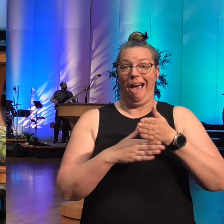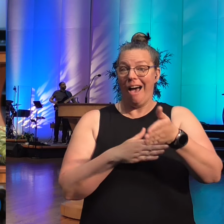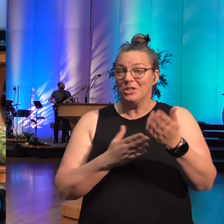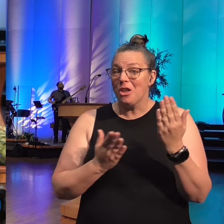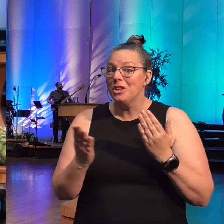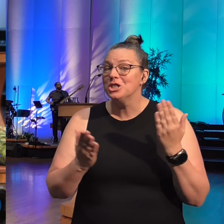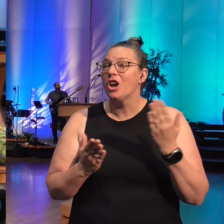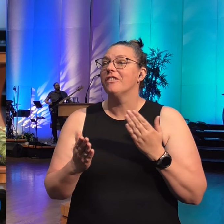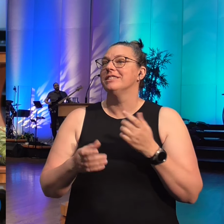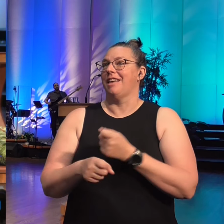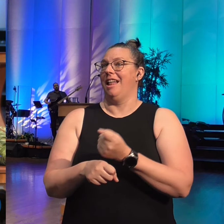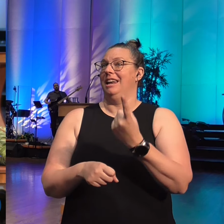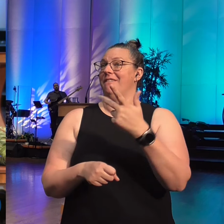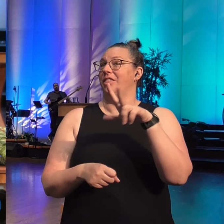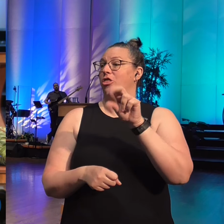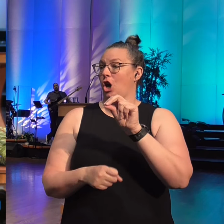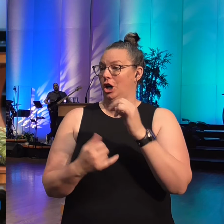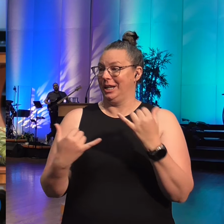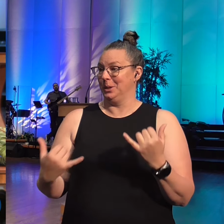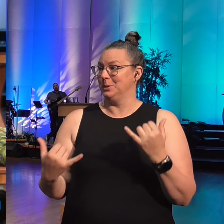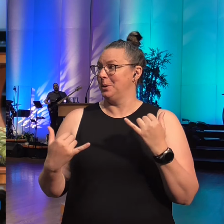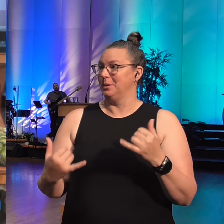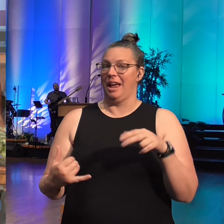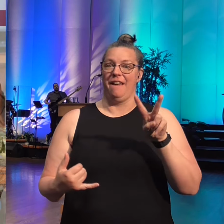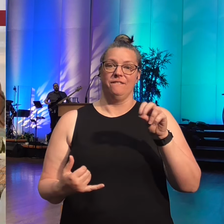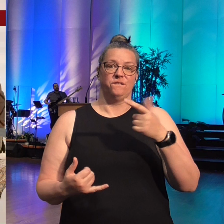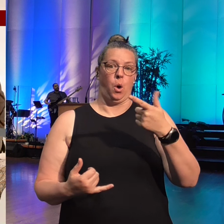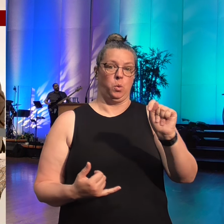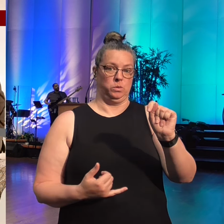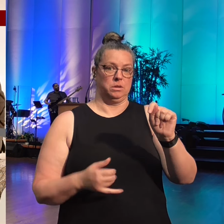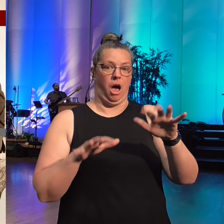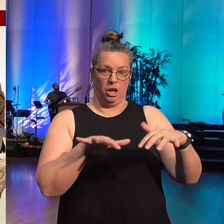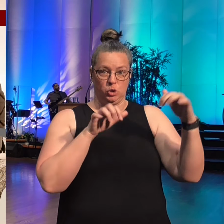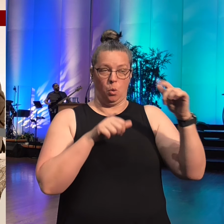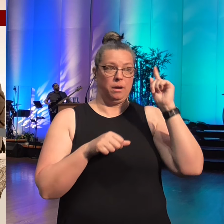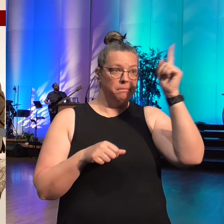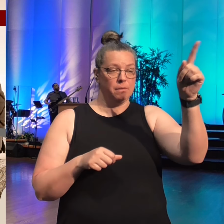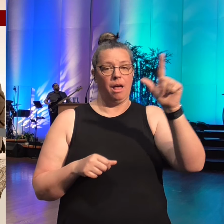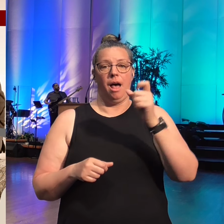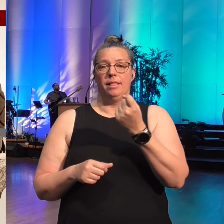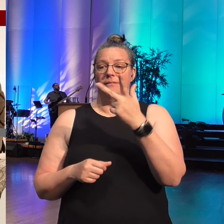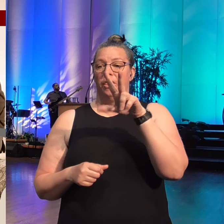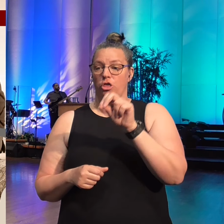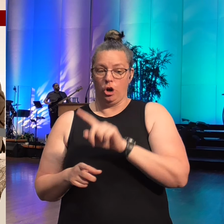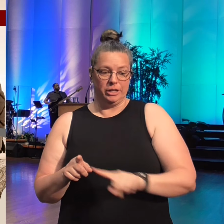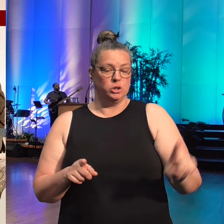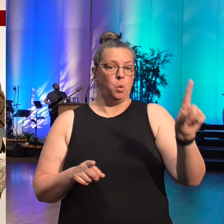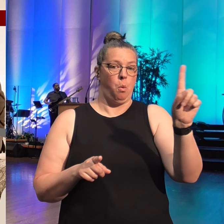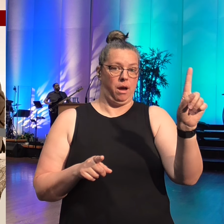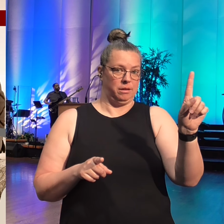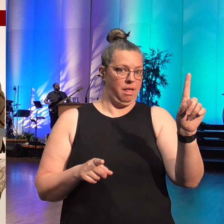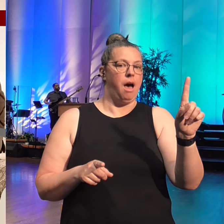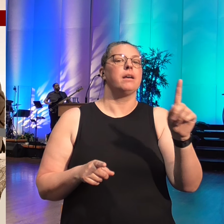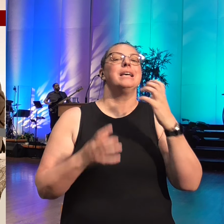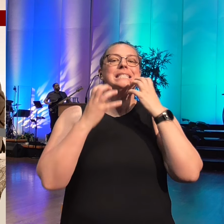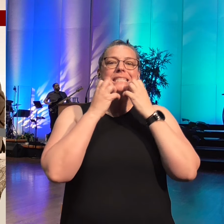servicio a las 11:30 hoy en el auditorio de votación de 11:30 a 1 Las Hermanas Sagradas se reunirán y nosotras